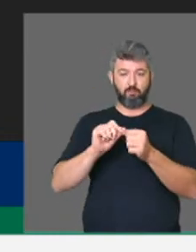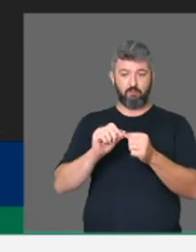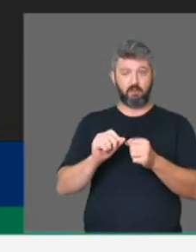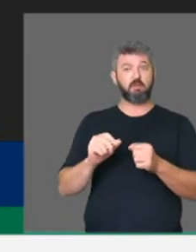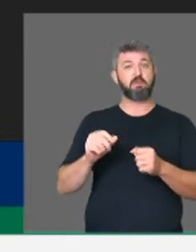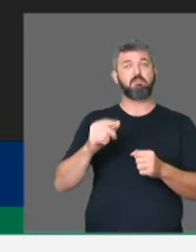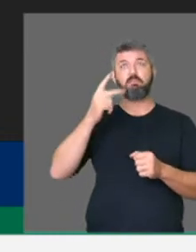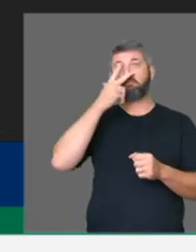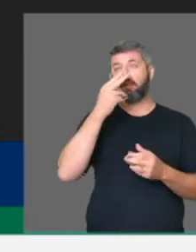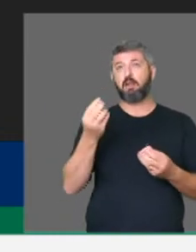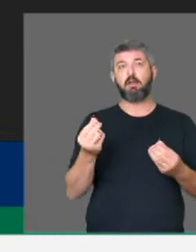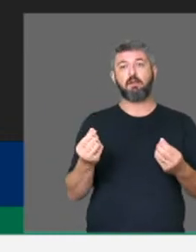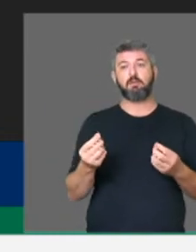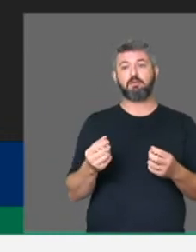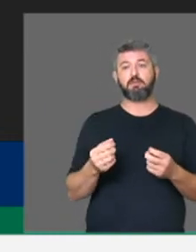TEM COMO SER CONTRA A MEDIDA PROVISÓRIA 1017. NÃO TEM